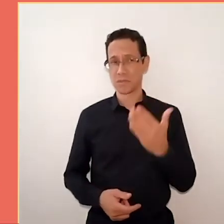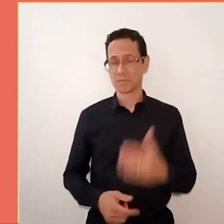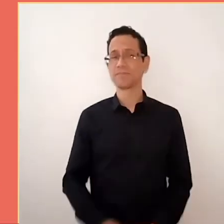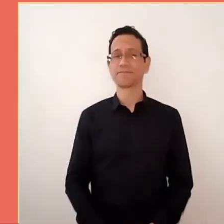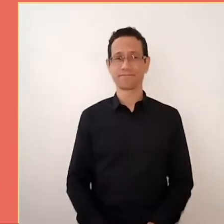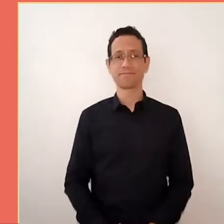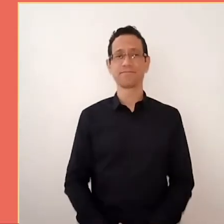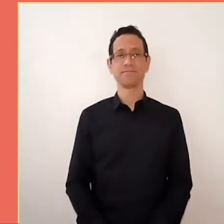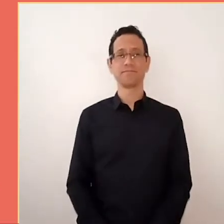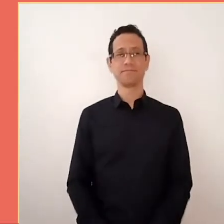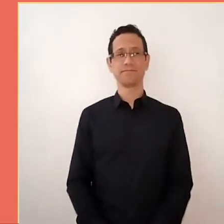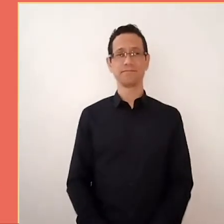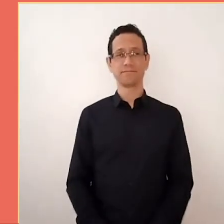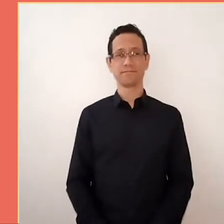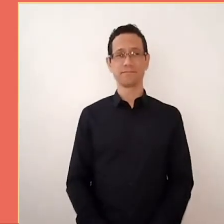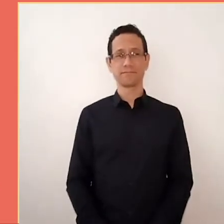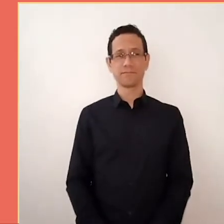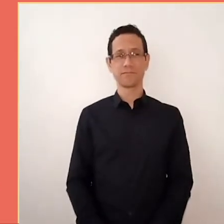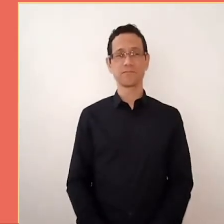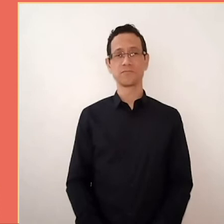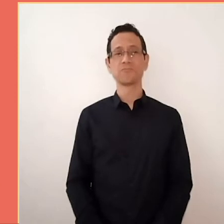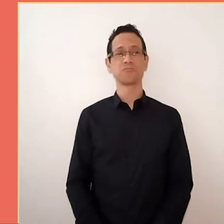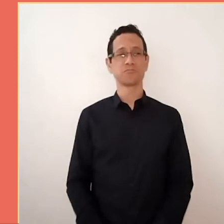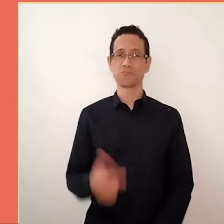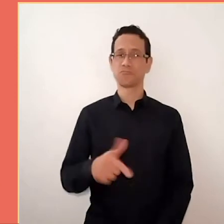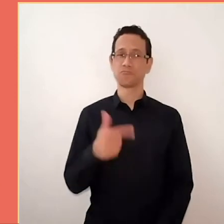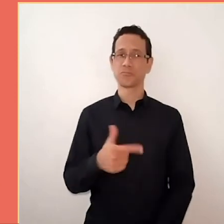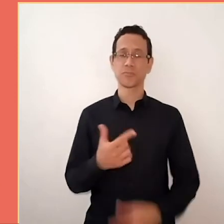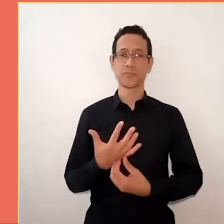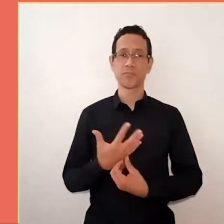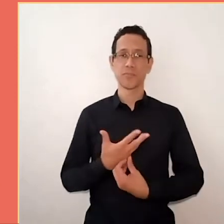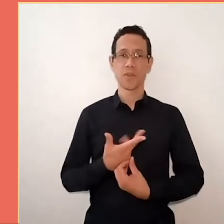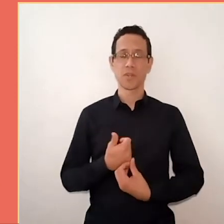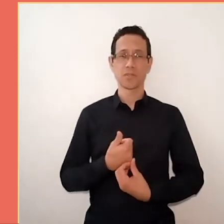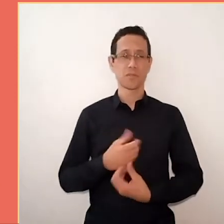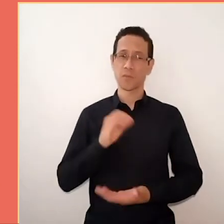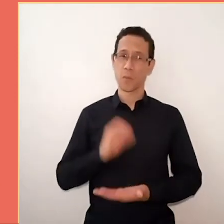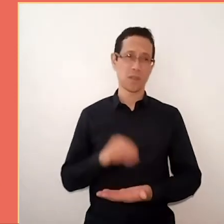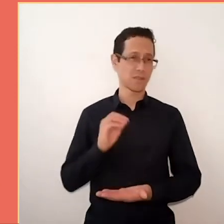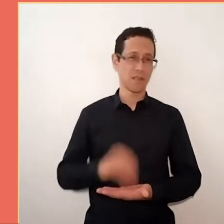Não inclui arte, como se arte não fosse